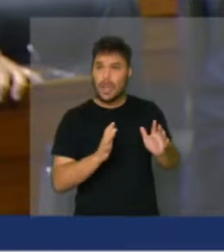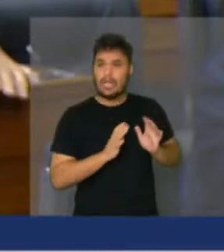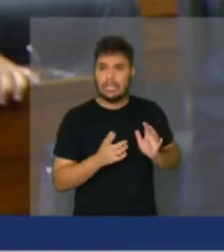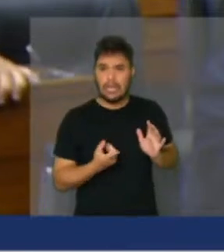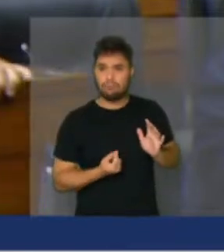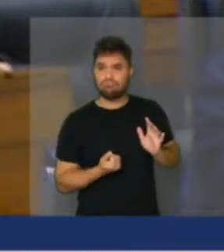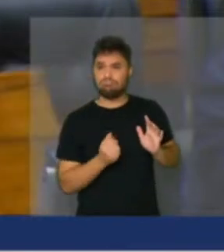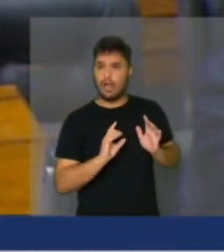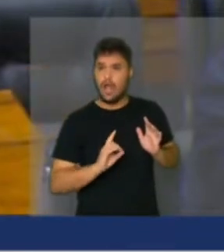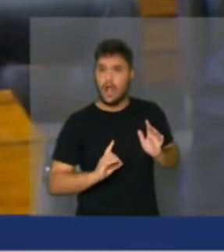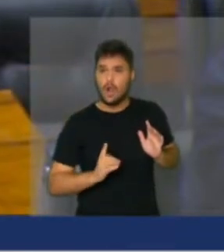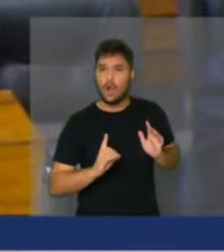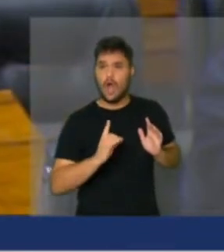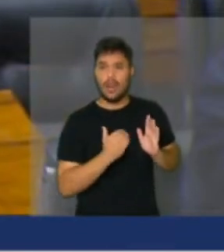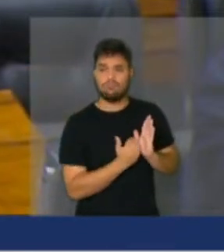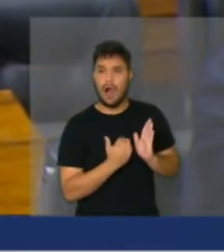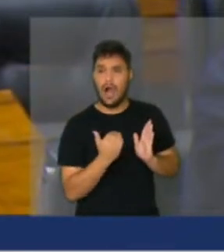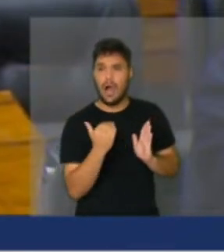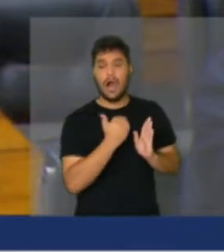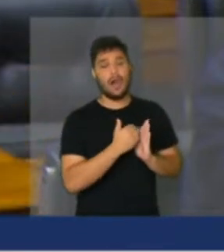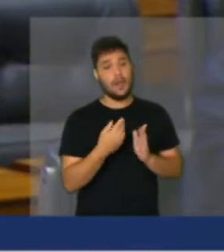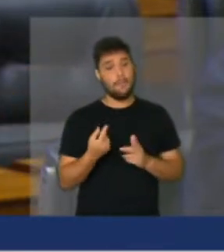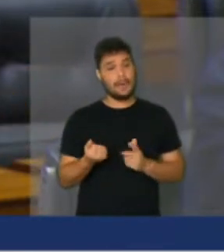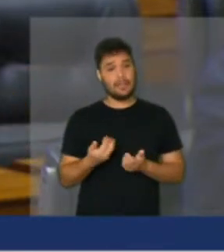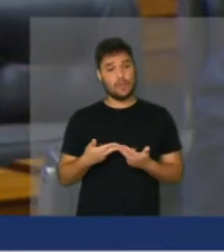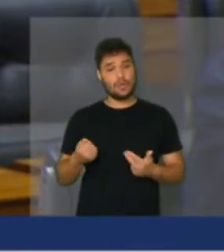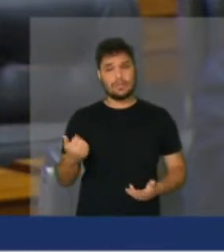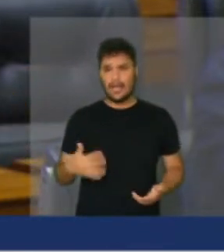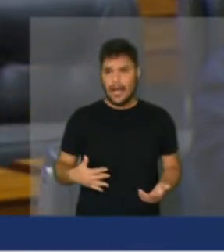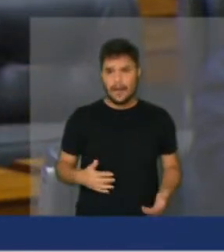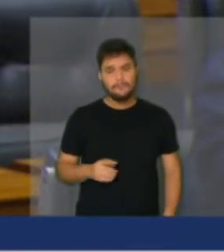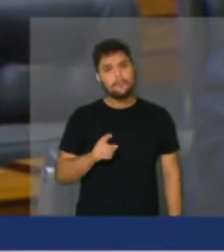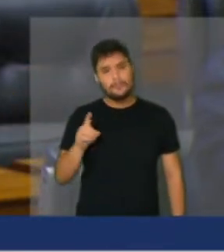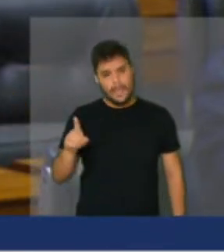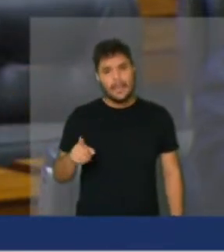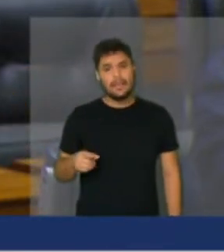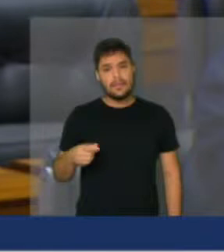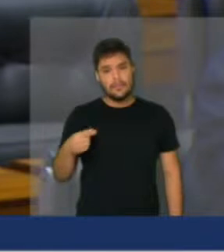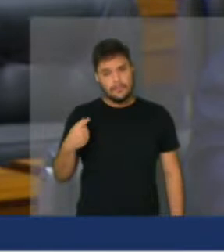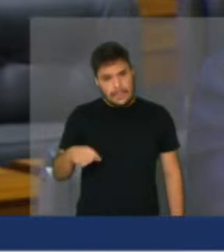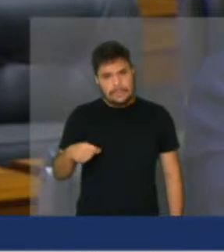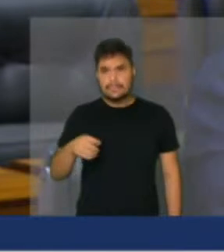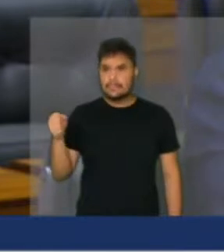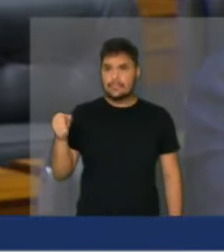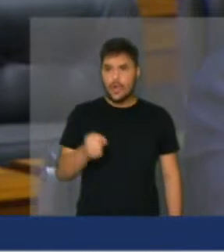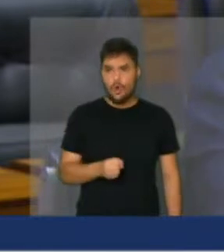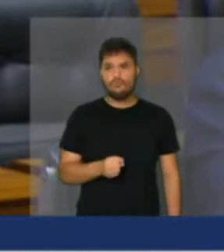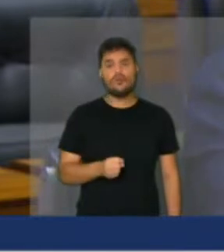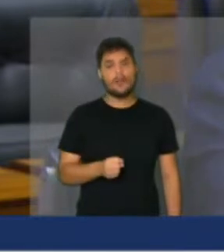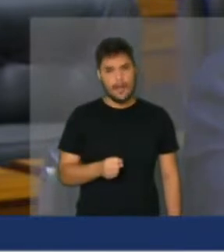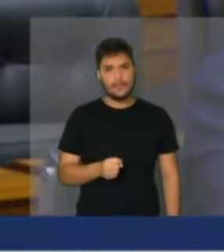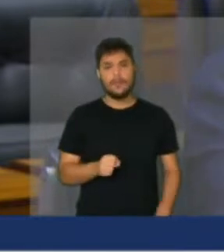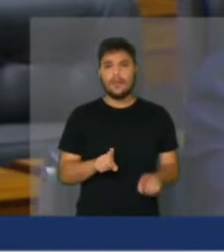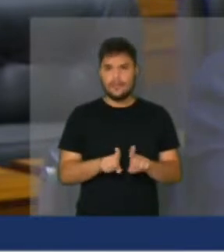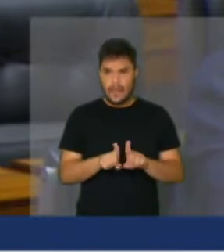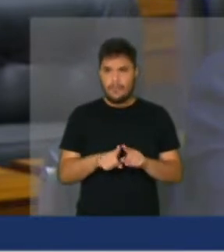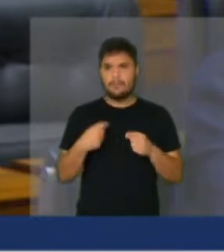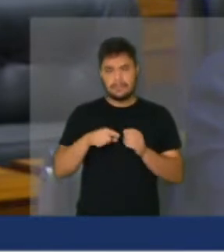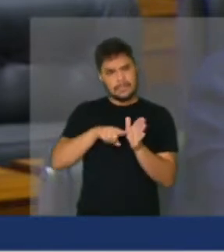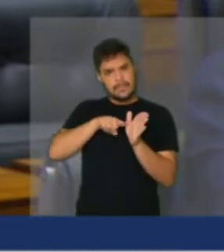ELE NÃO... NÃO SÓ TEM QUE SER... TEM QUE SER INVESTIGADO E... POR ISSO, O PSOL ESTÁ APRESENTANDO UM PEDIDO DE CPI PARA INVESTIGAR. O MINISTRO